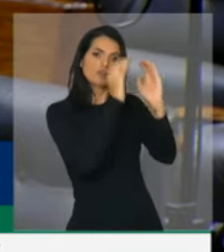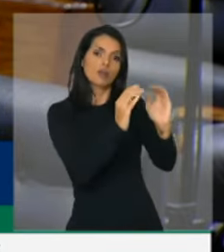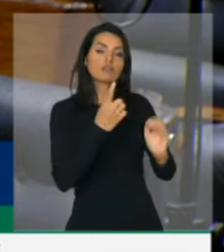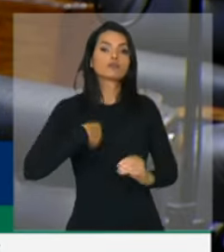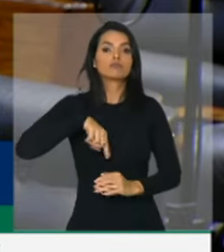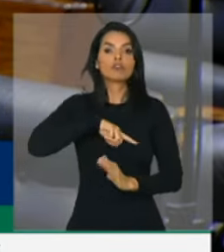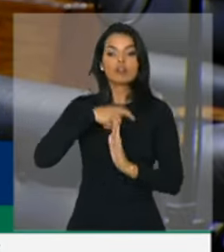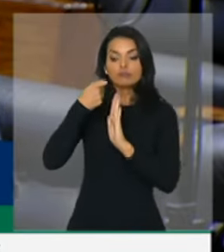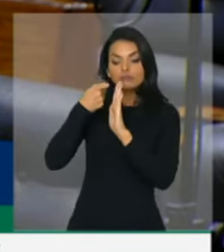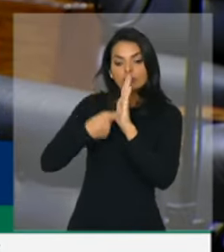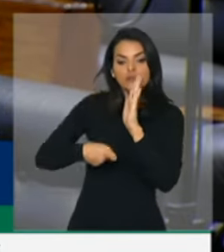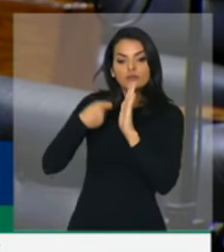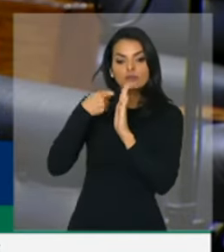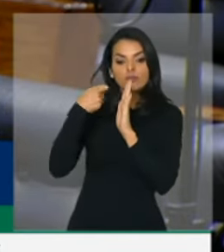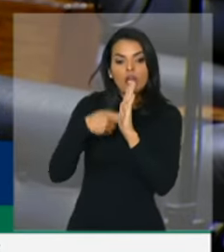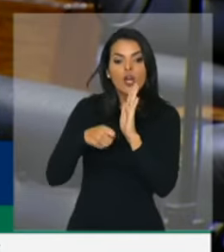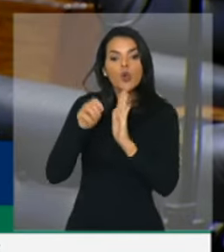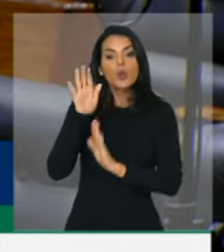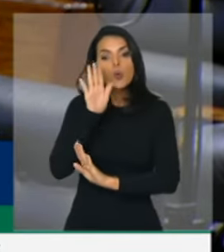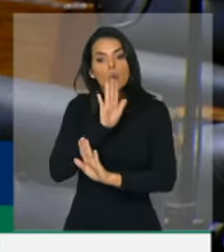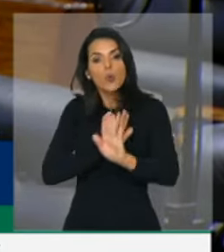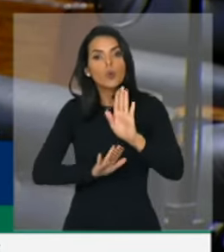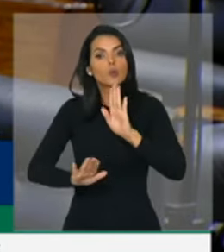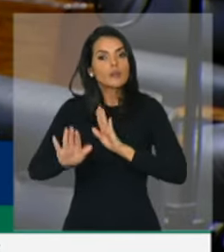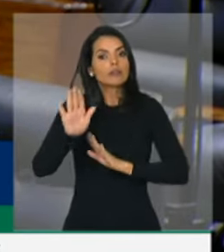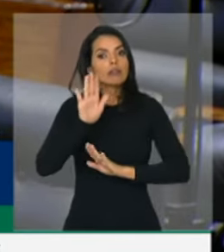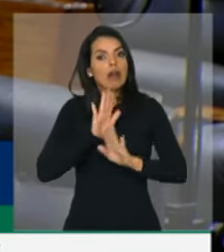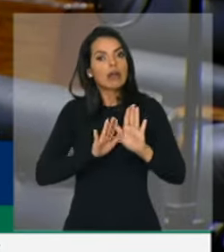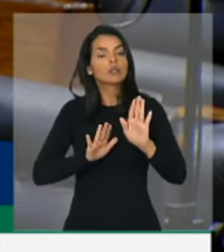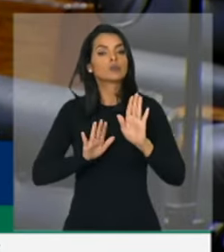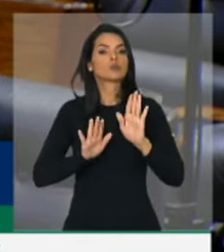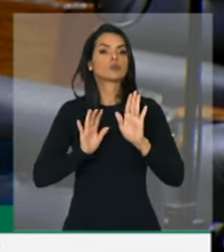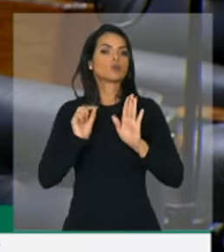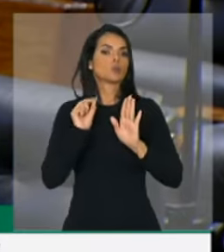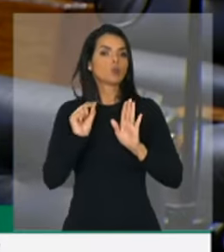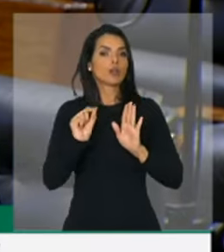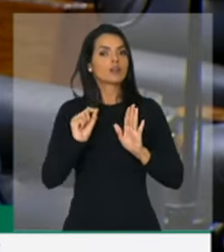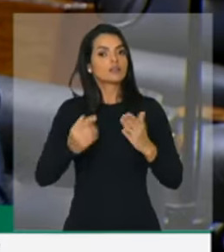TIVEMOS ESSE CUIDADO DE ... QUE SÃO PRATICADOS NO MERCADO PARA QUE NÓS FIZÀSSEMOS DESSE PROJETO, PRESIDENTE,